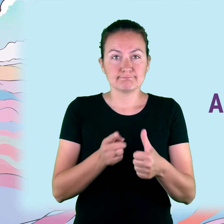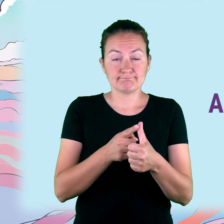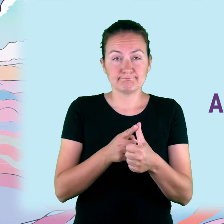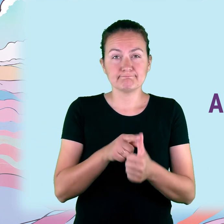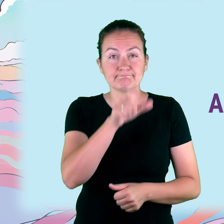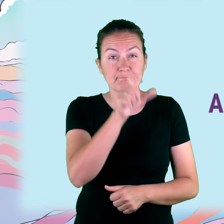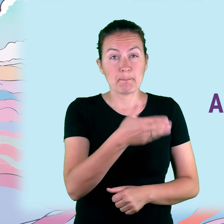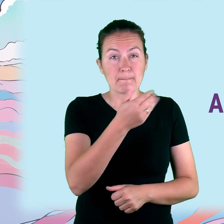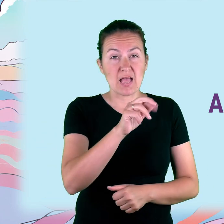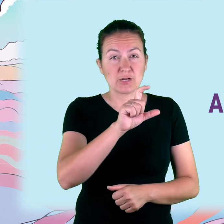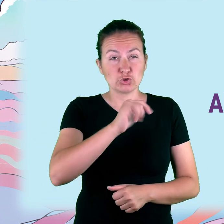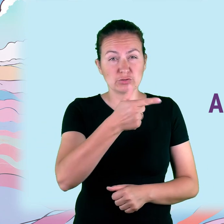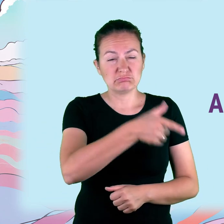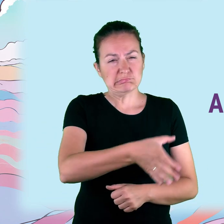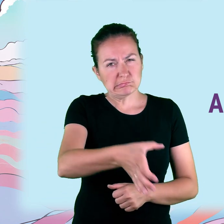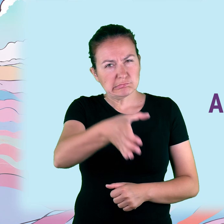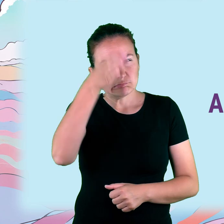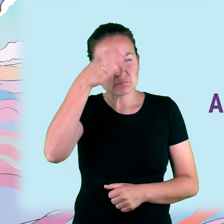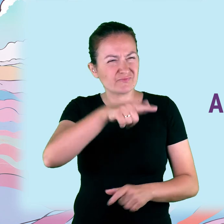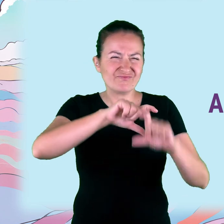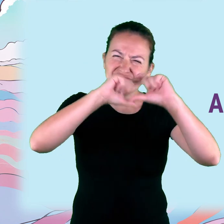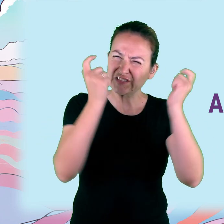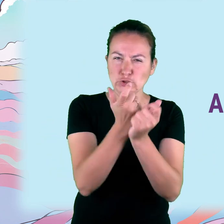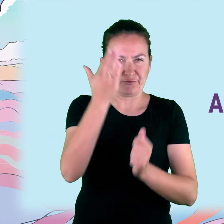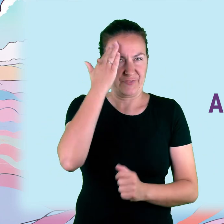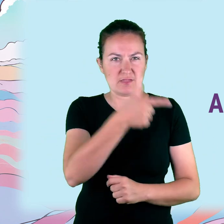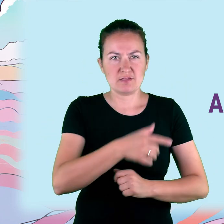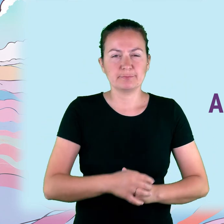1. Marcin to alfa i omega, on wie naprawdę wszystko!